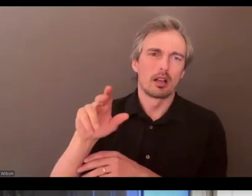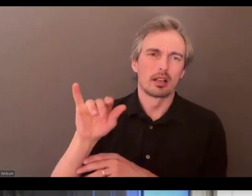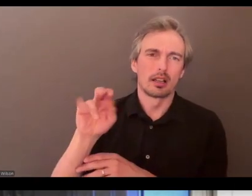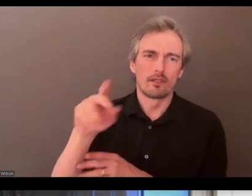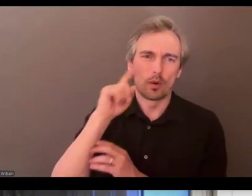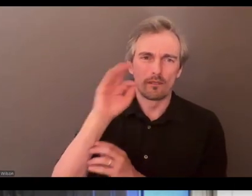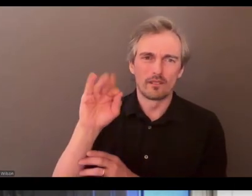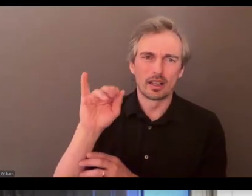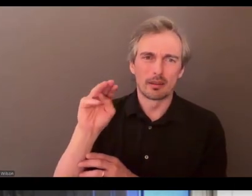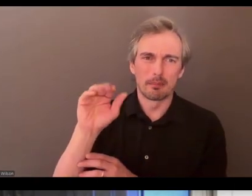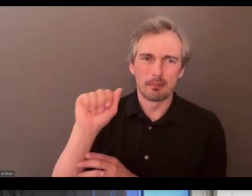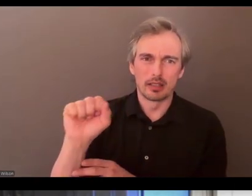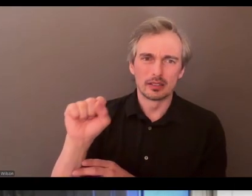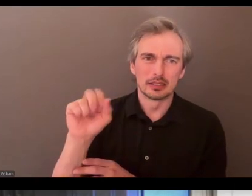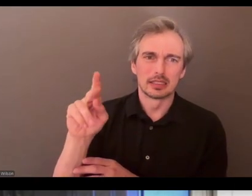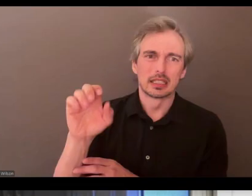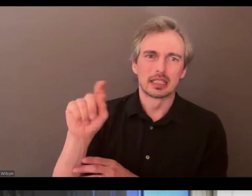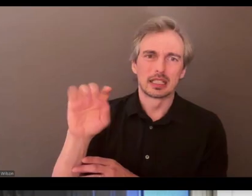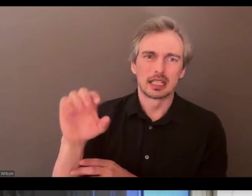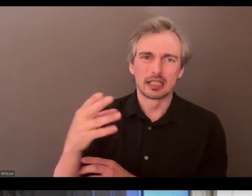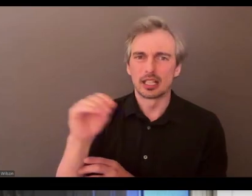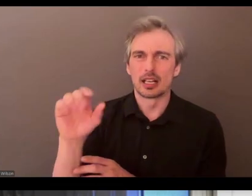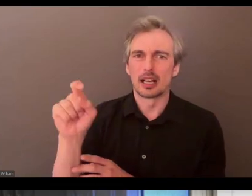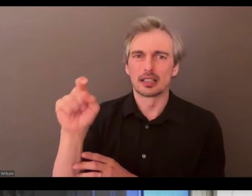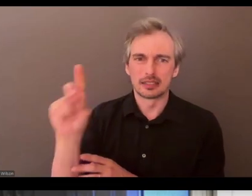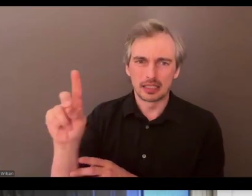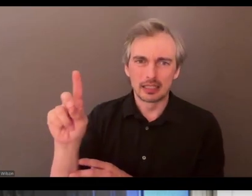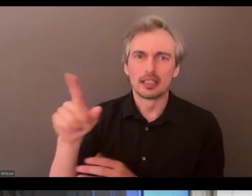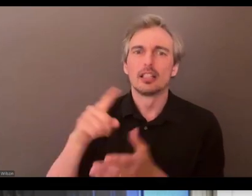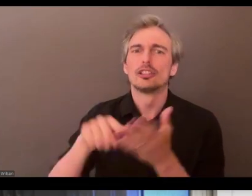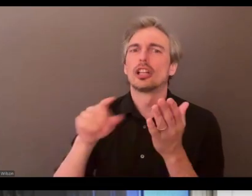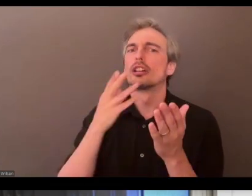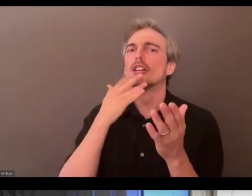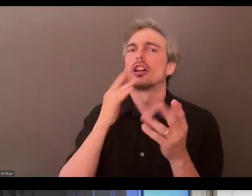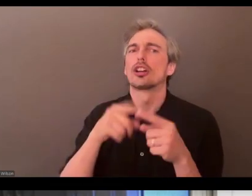色のコントラストをチェックし、代替テキストのガイダンスを生成します。